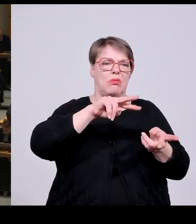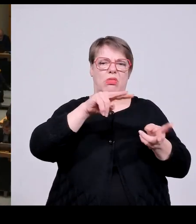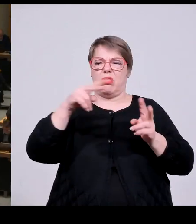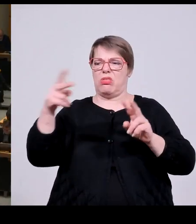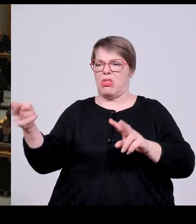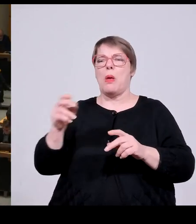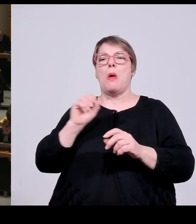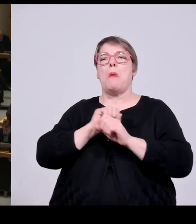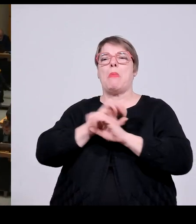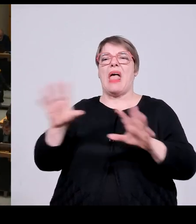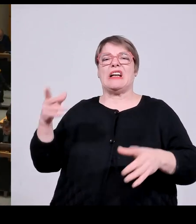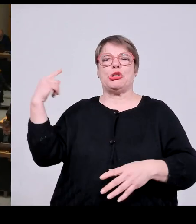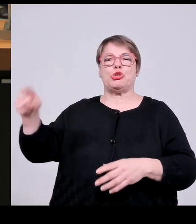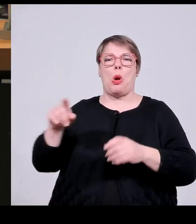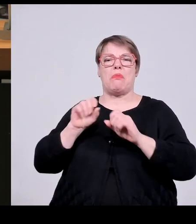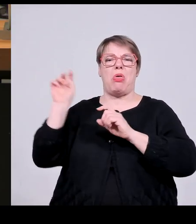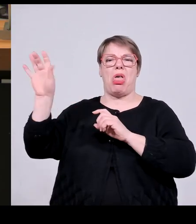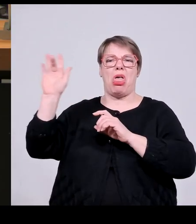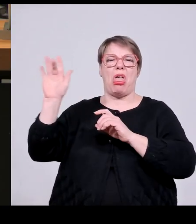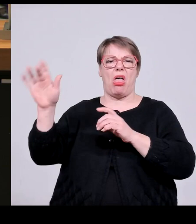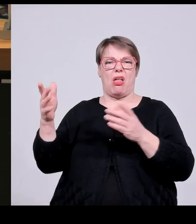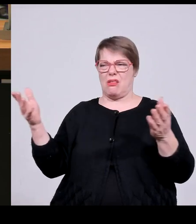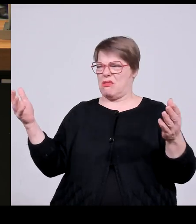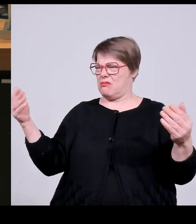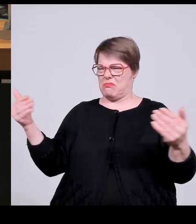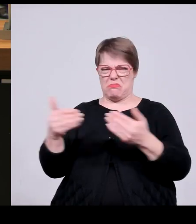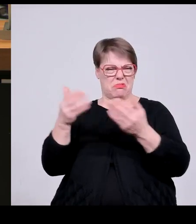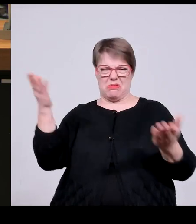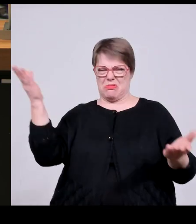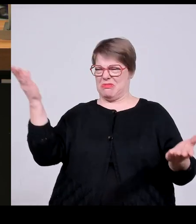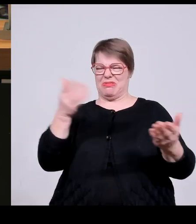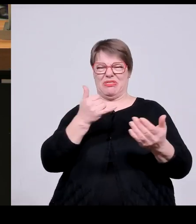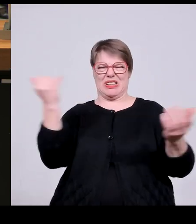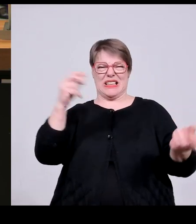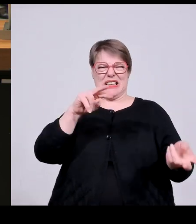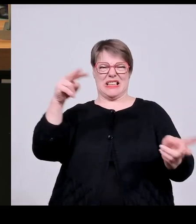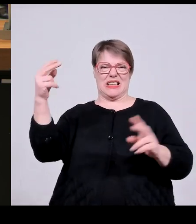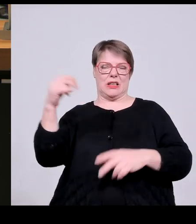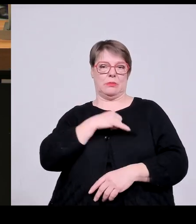Kleingärten sind eine Berliner Tradition, haben eine wichtige